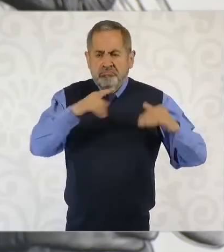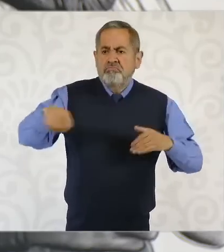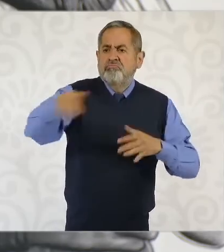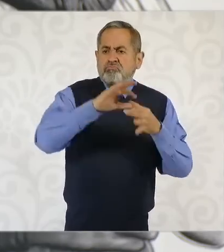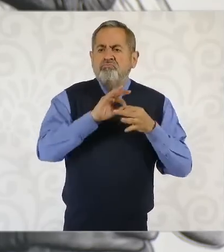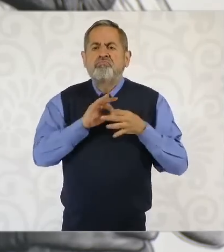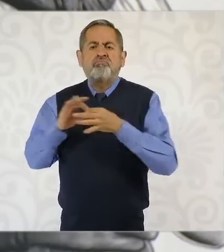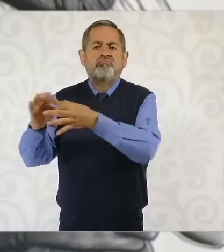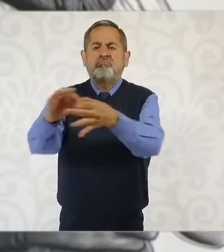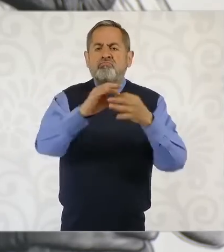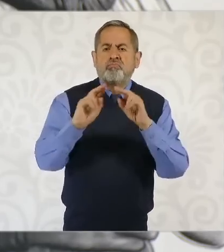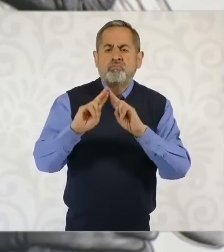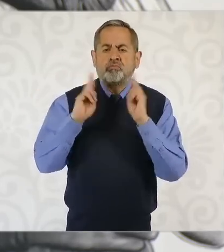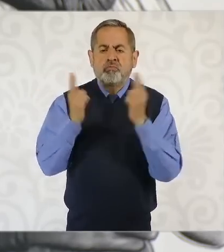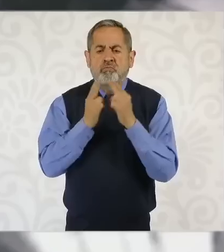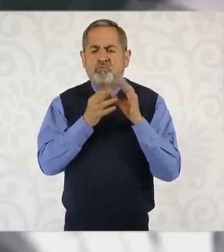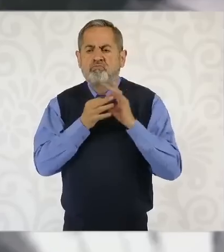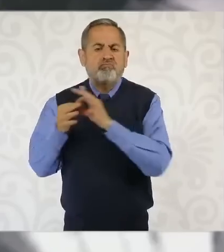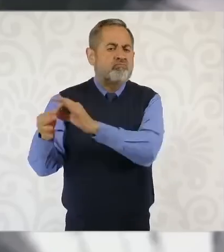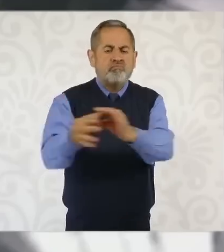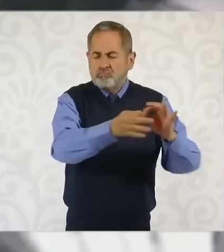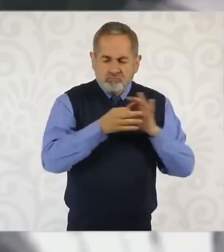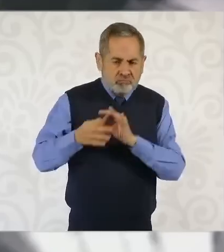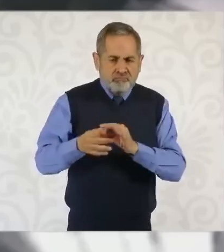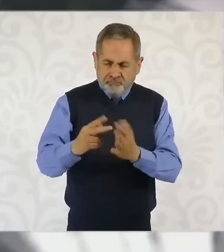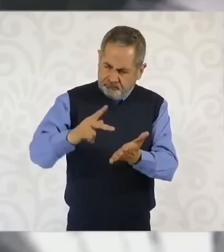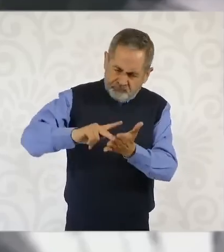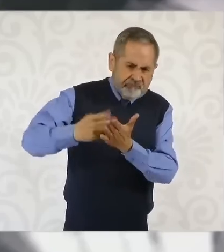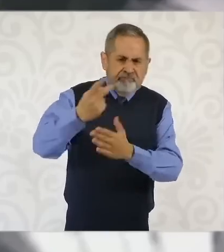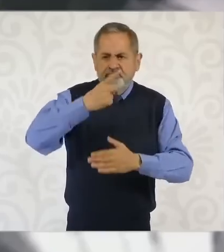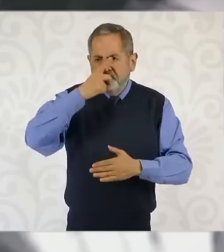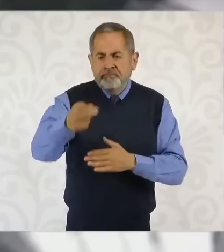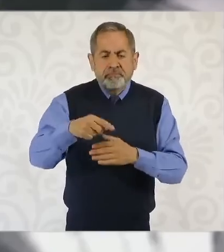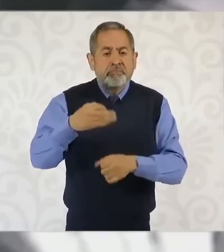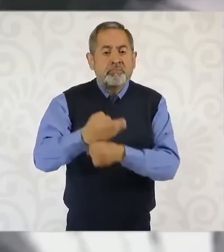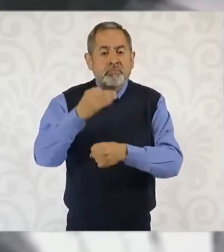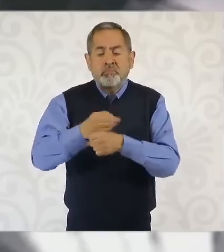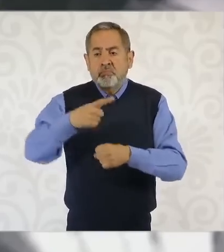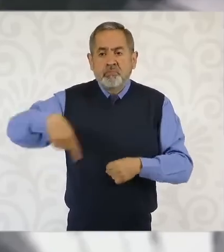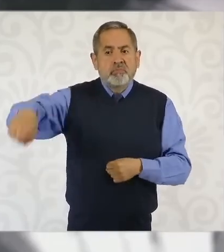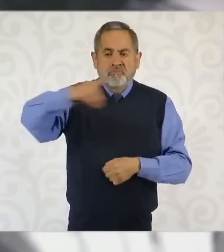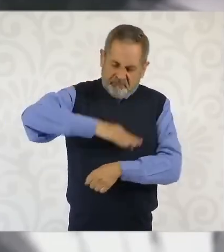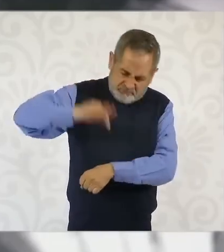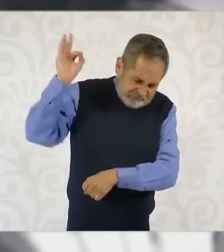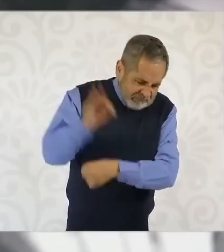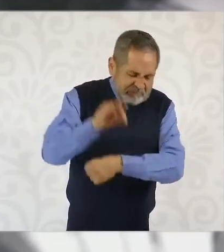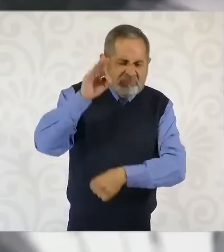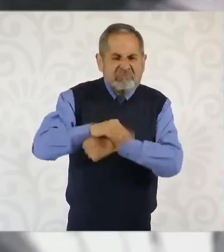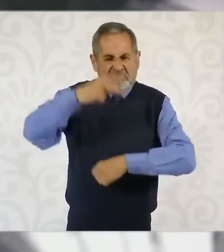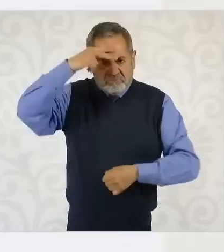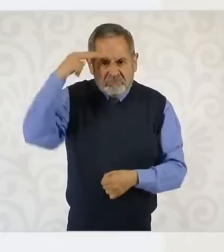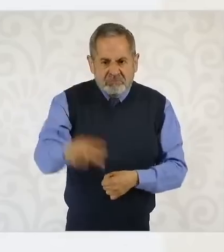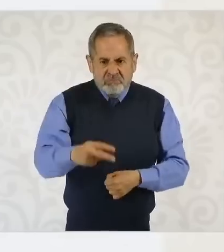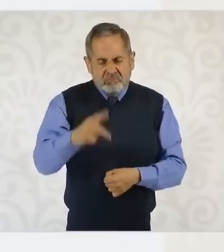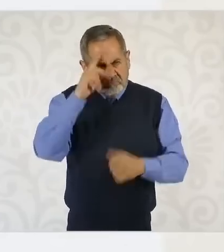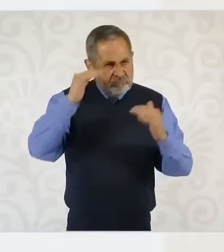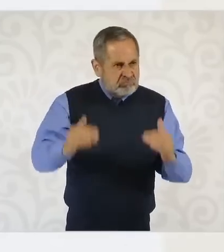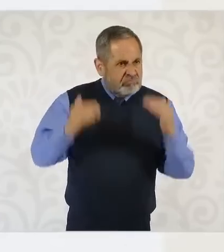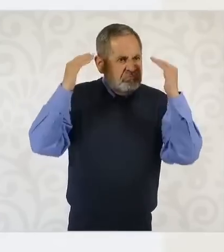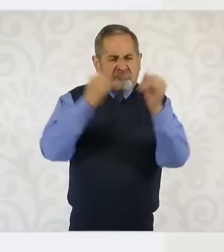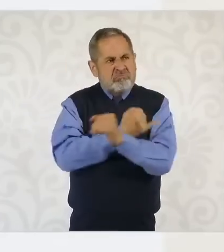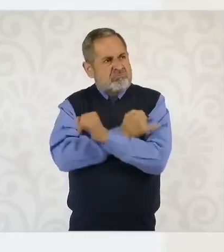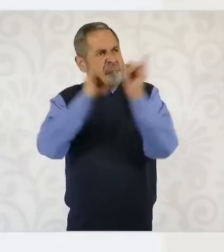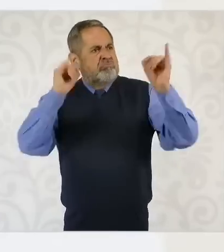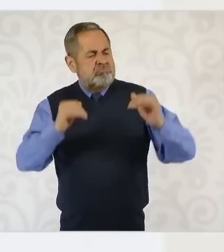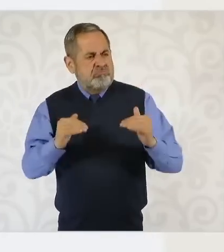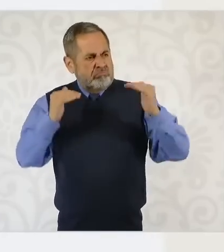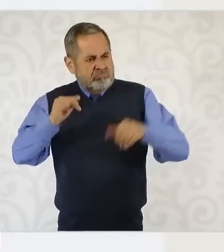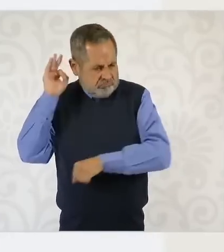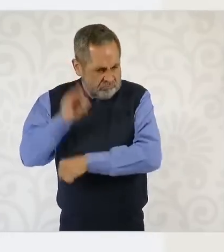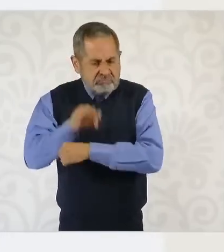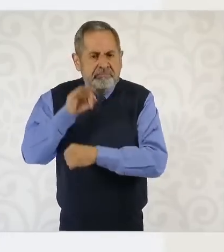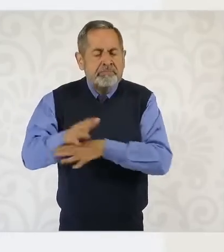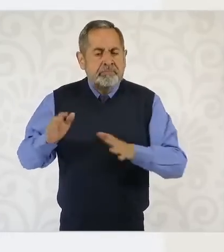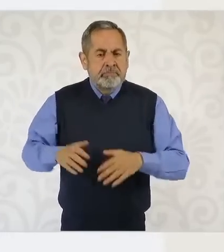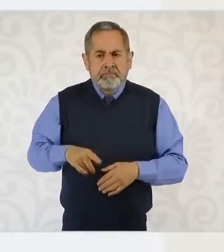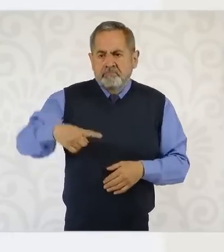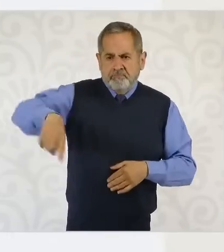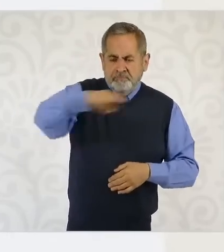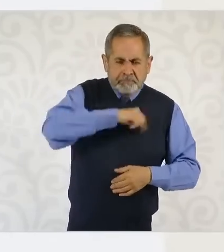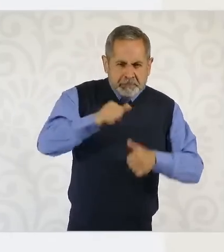unidad reitero es tiempo de la defensa de México y su soberanía debemos estar atentos y tener